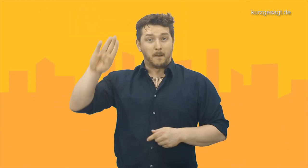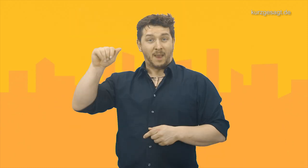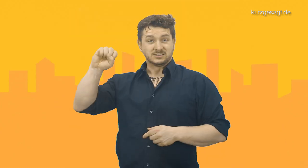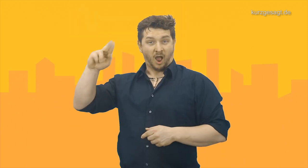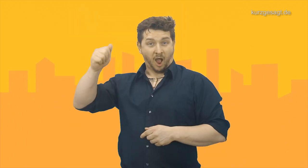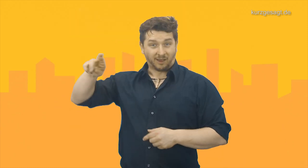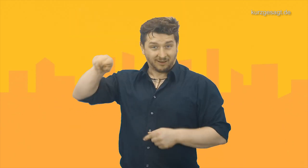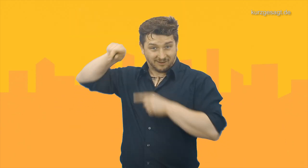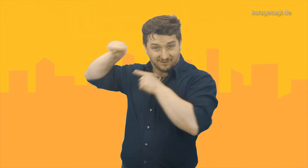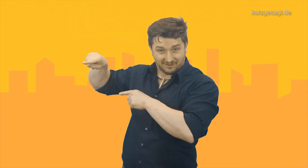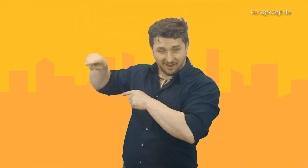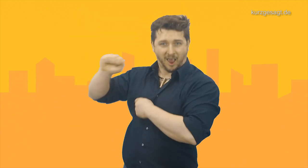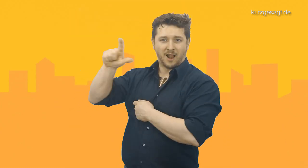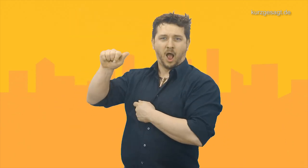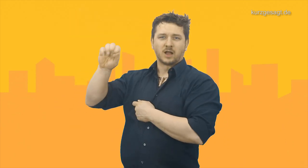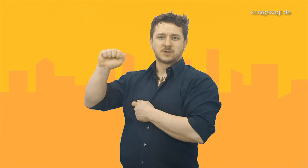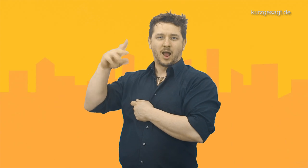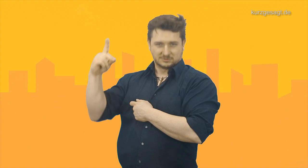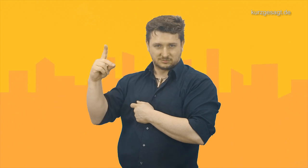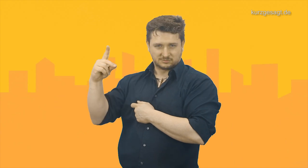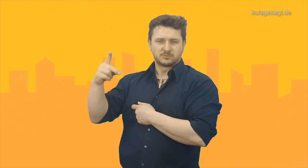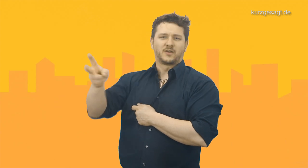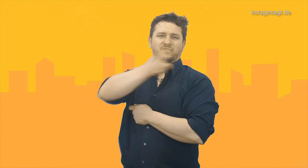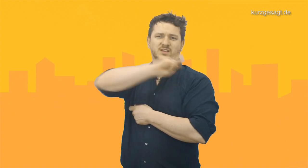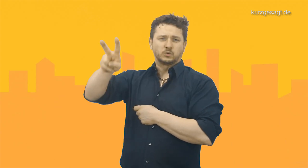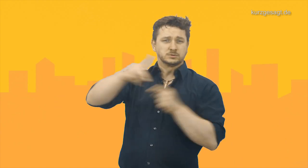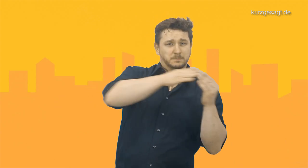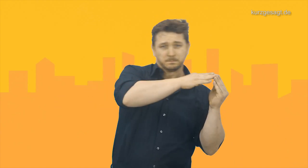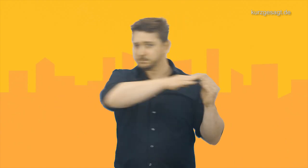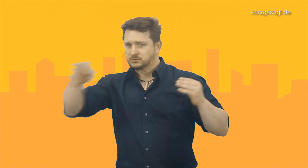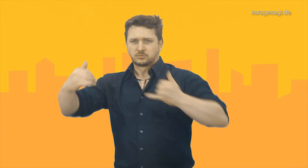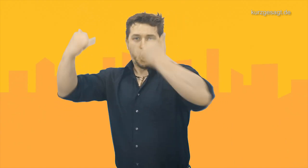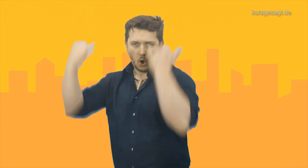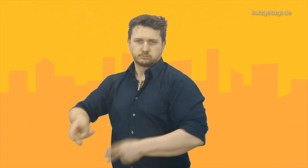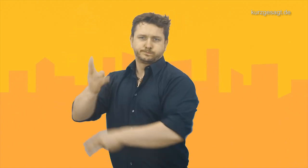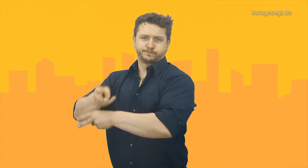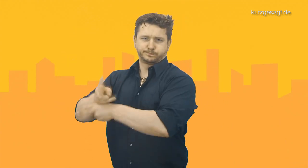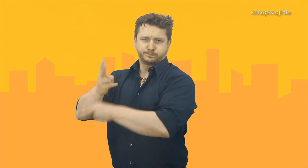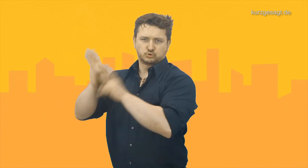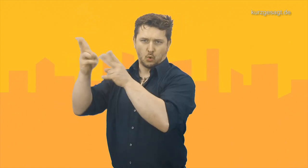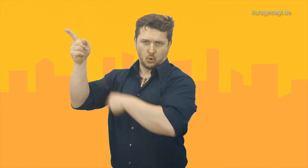Der Sohn Baschar al Assad regiert seit 2000 bis heute.